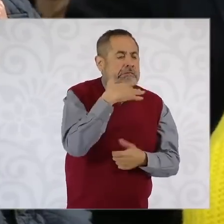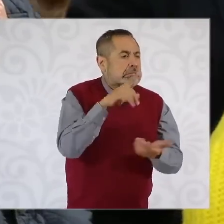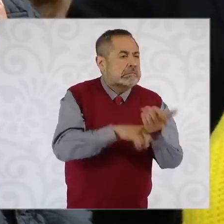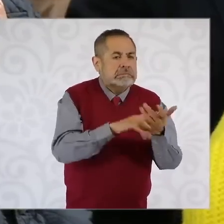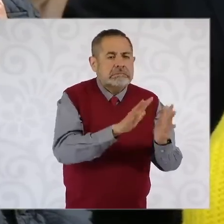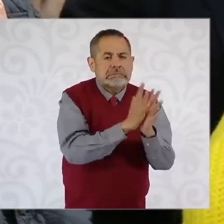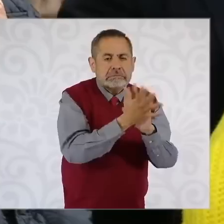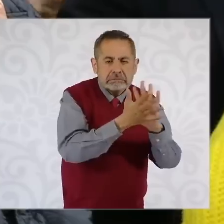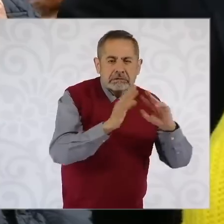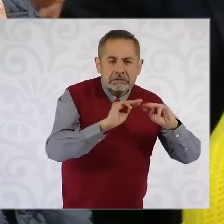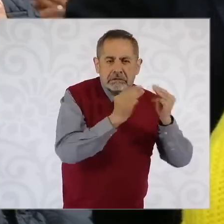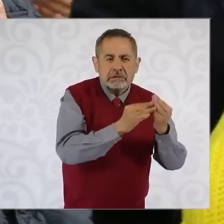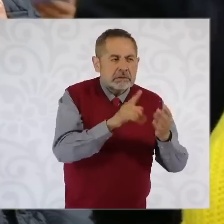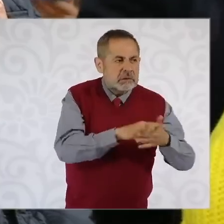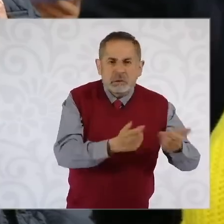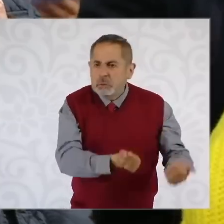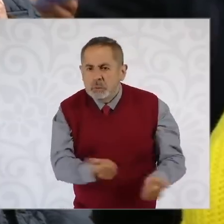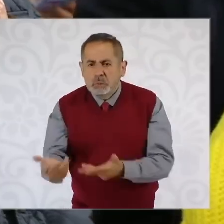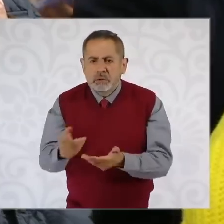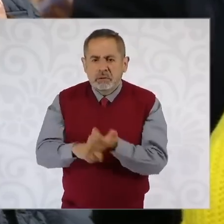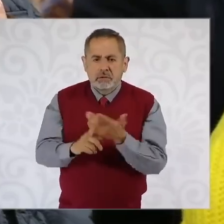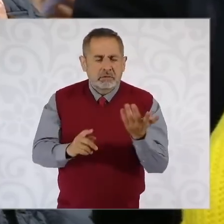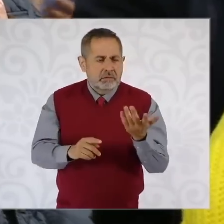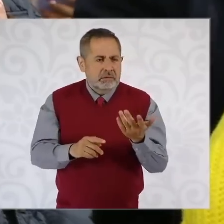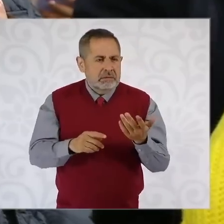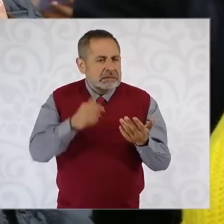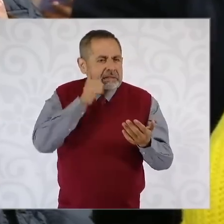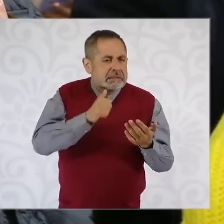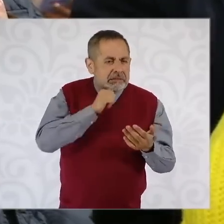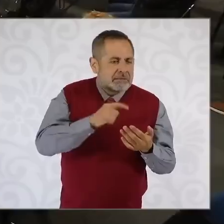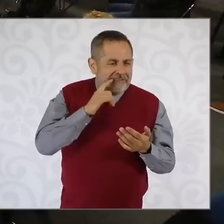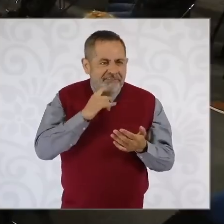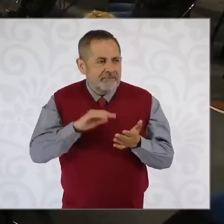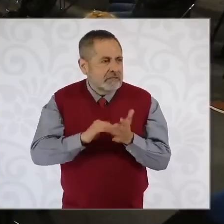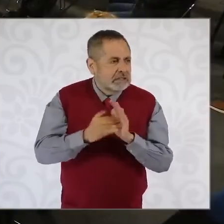los grupos fácticos Pues hacen hasta lo imposible por por cumplir sus cometidos